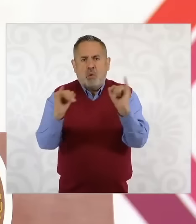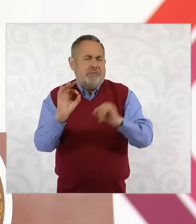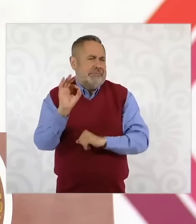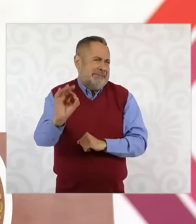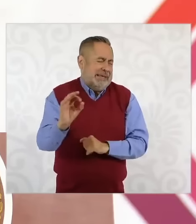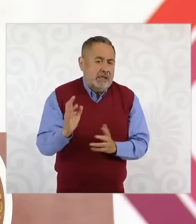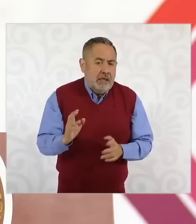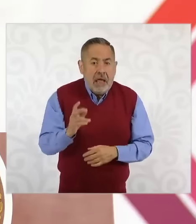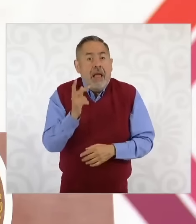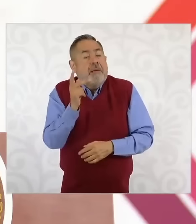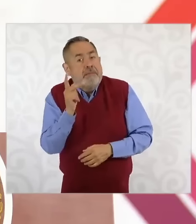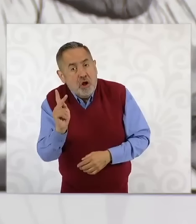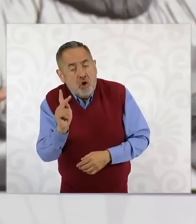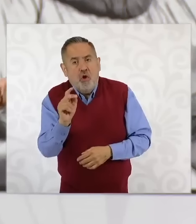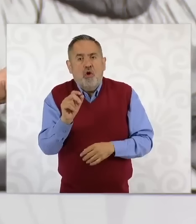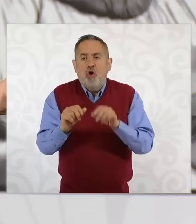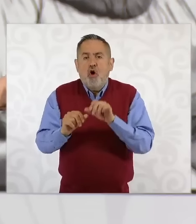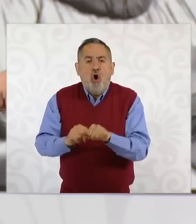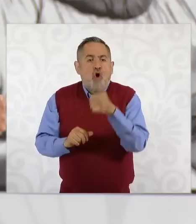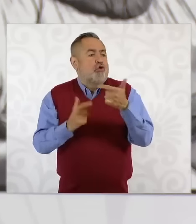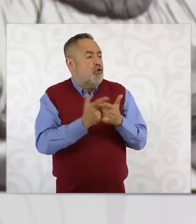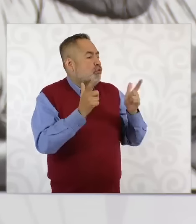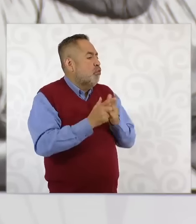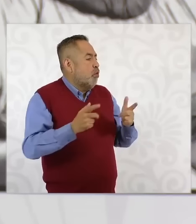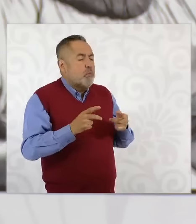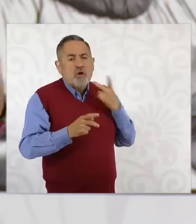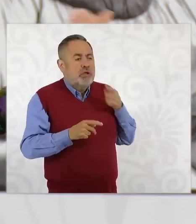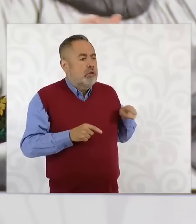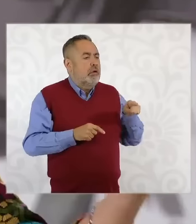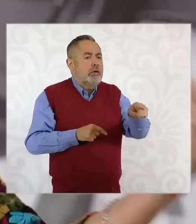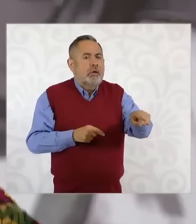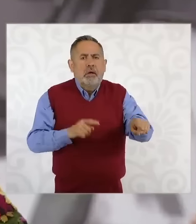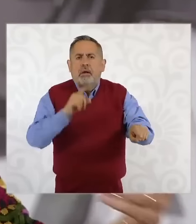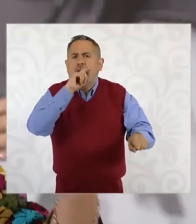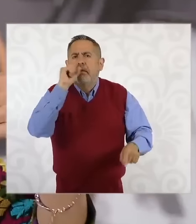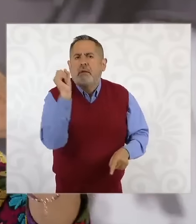pero hay que hablar de los otros partidos porque si no, o sea, de los políticos de otros partidos